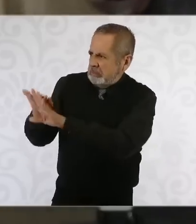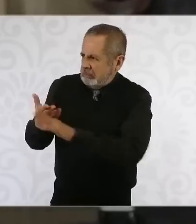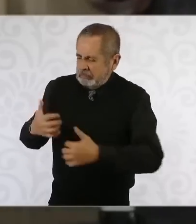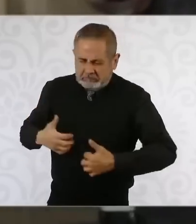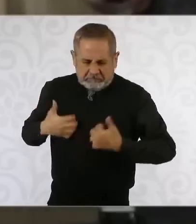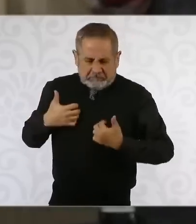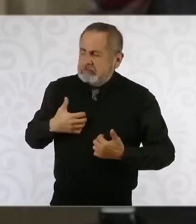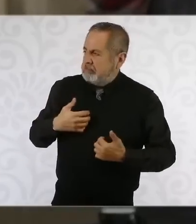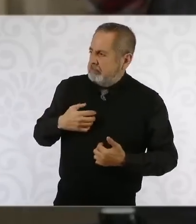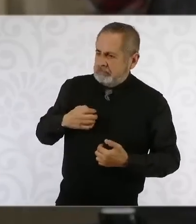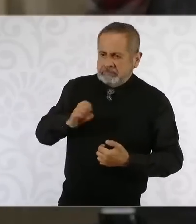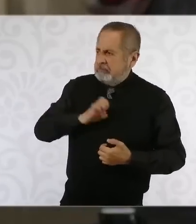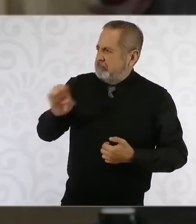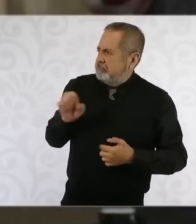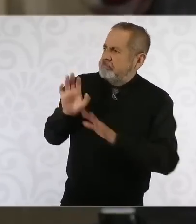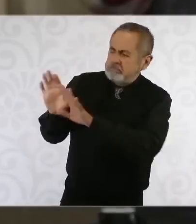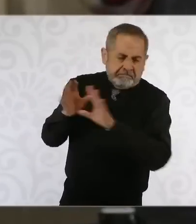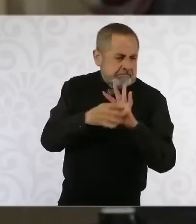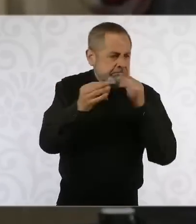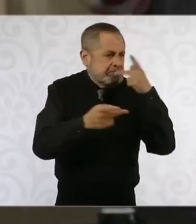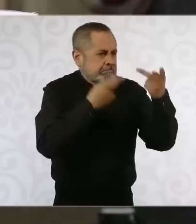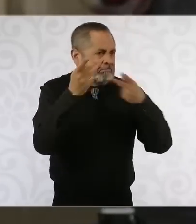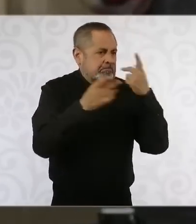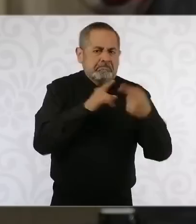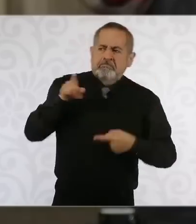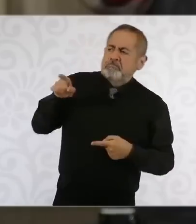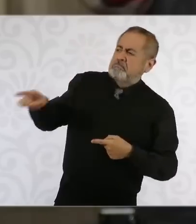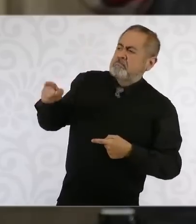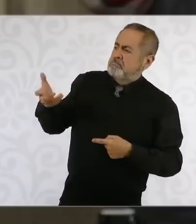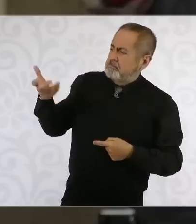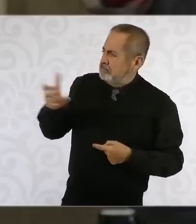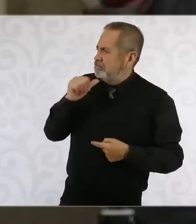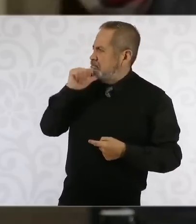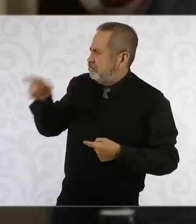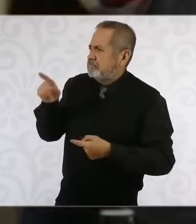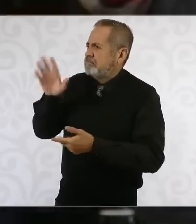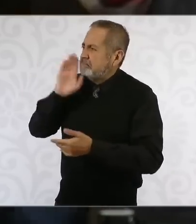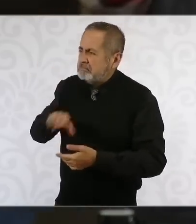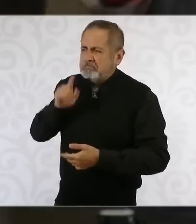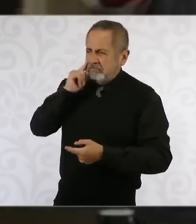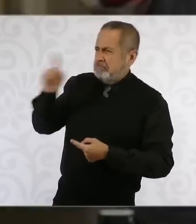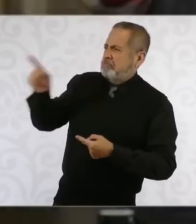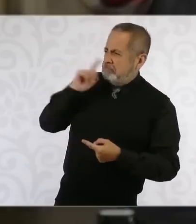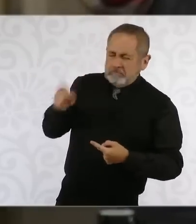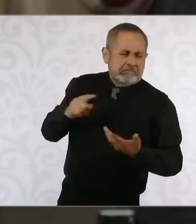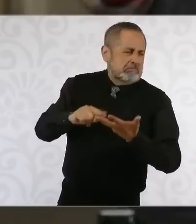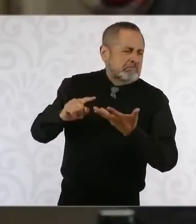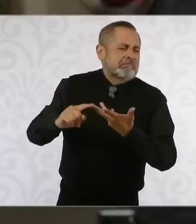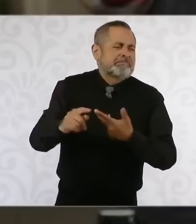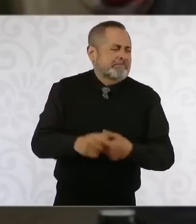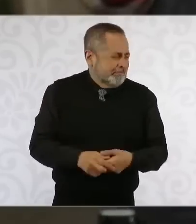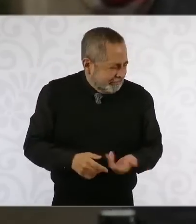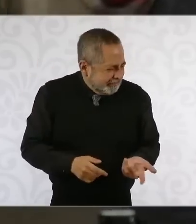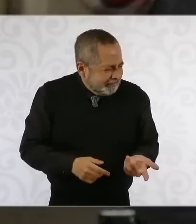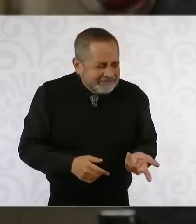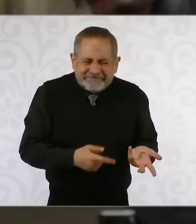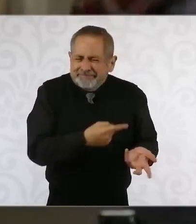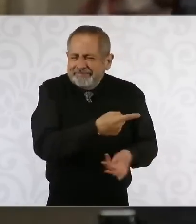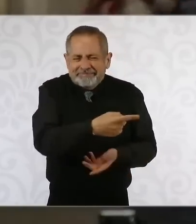nada de que eh este tipo de de de escenas que al final de cuentas incluso llegan a esta barbaridad